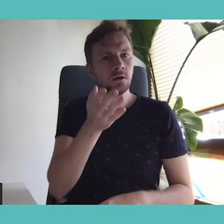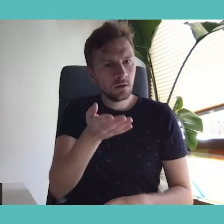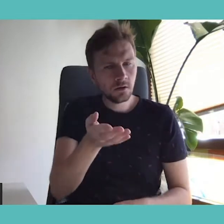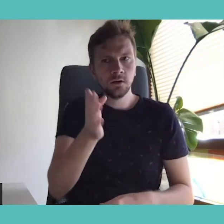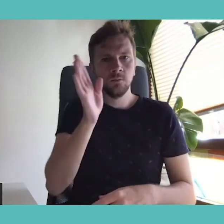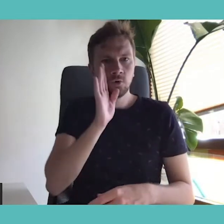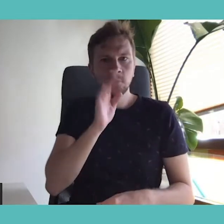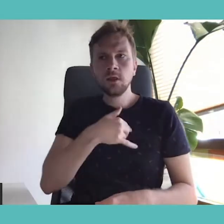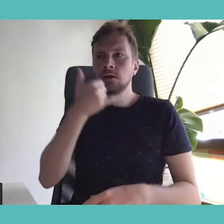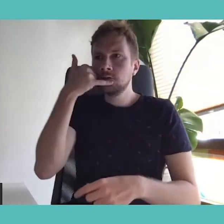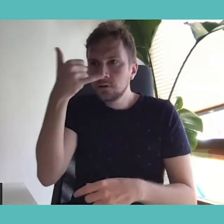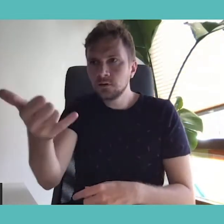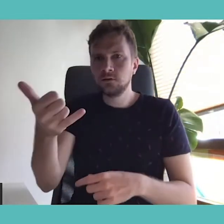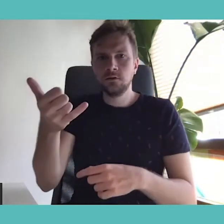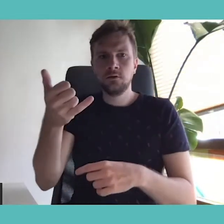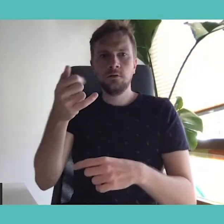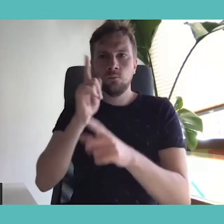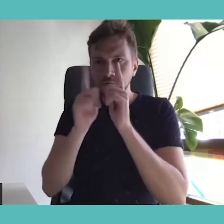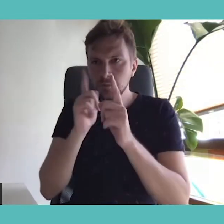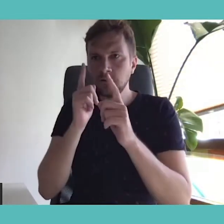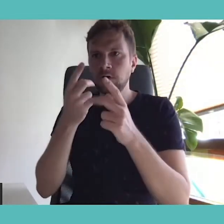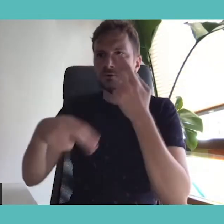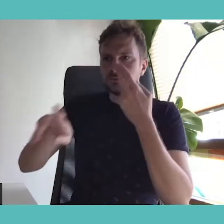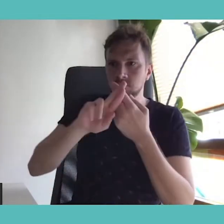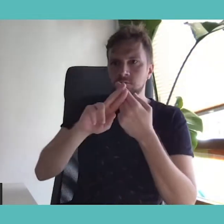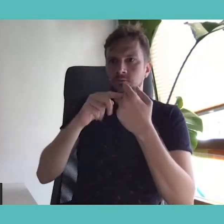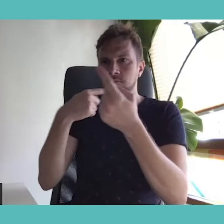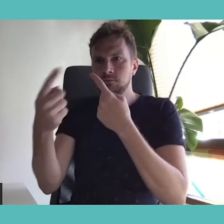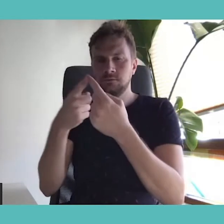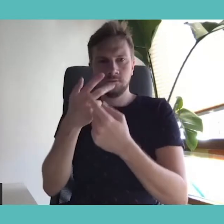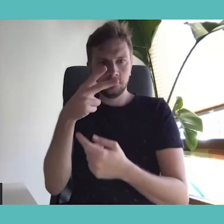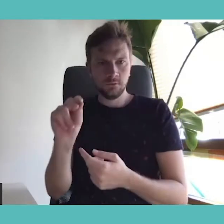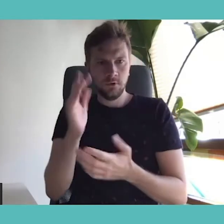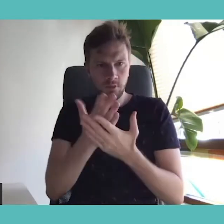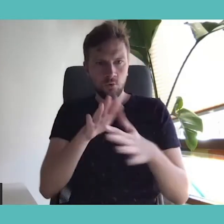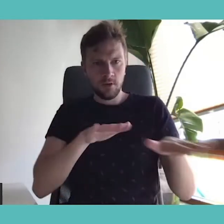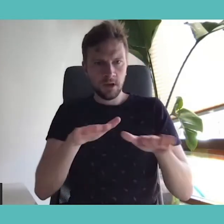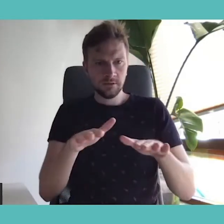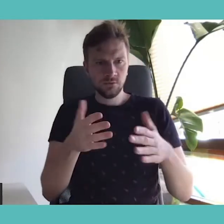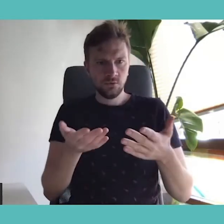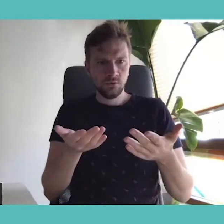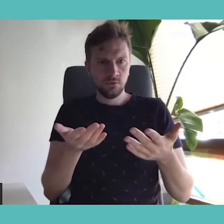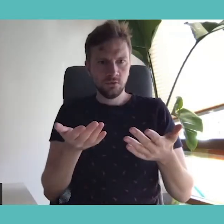Nie mogę zadzwonić, porozmawiać, zapytać i uzyskać odpowiedzi. Muszę wszystko załatwić na miejscu.